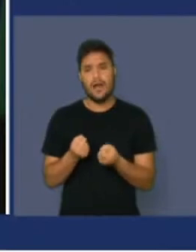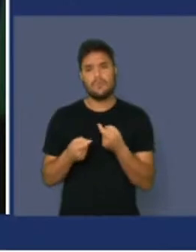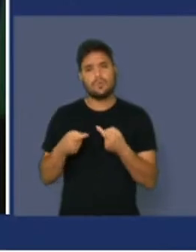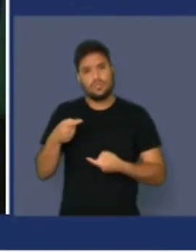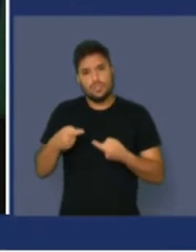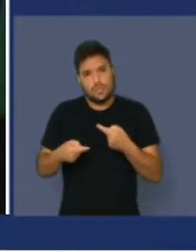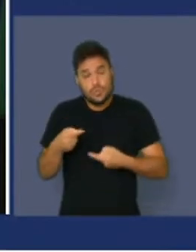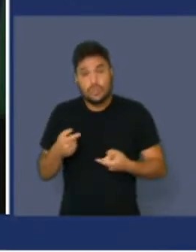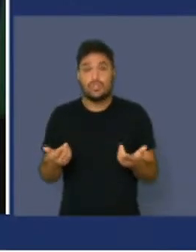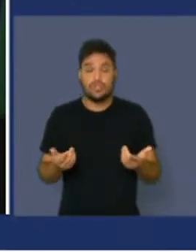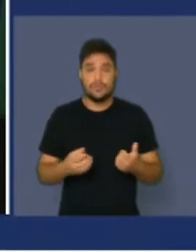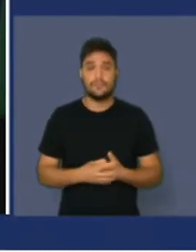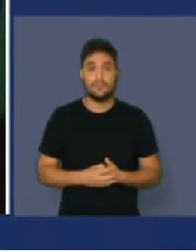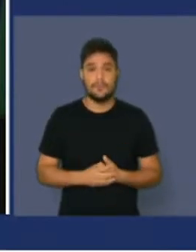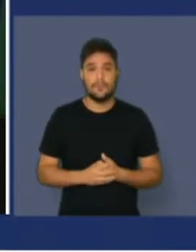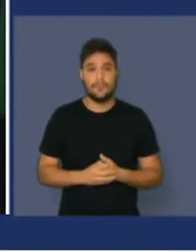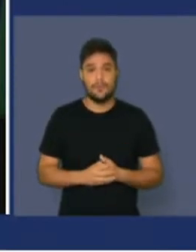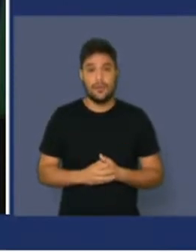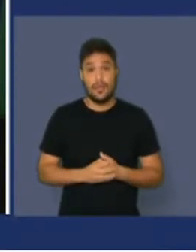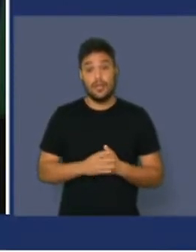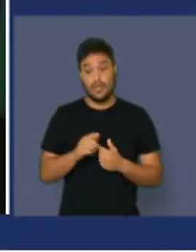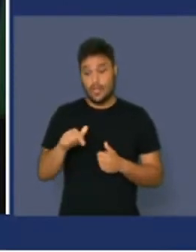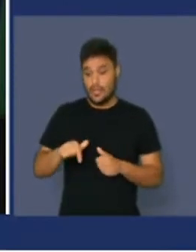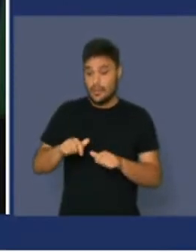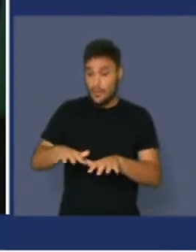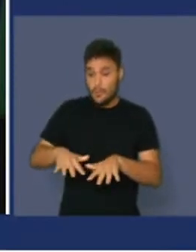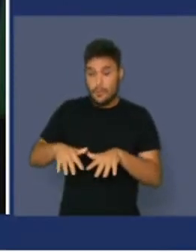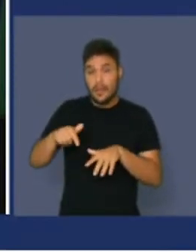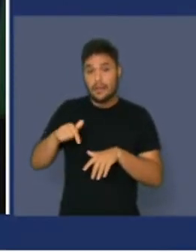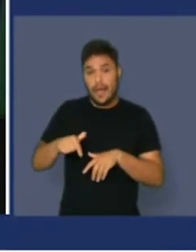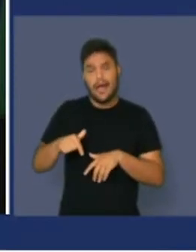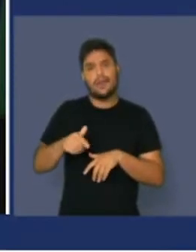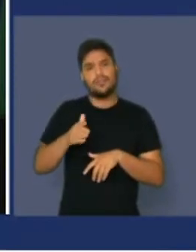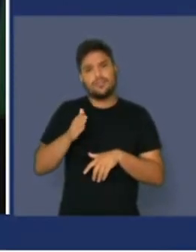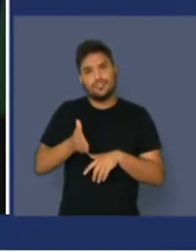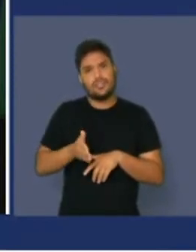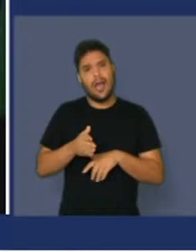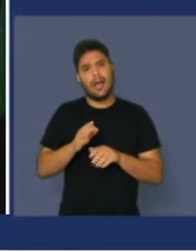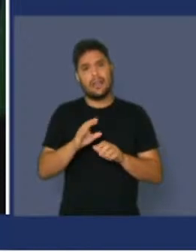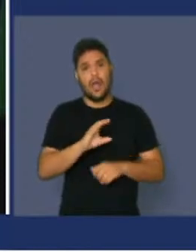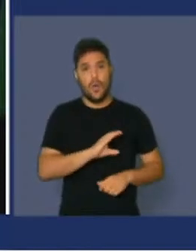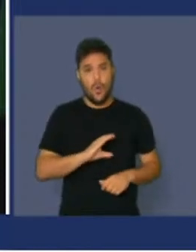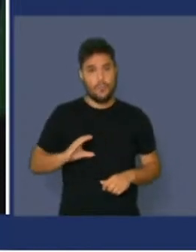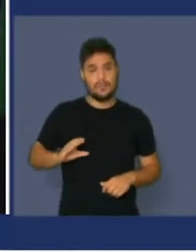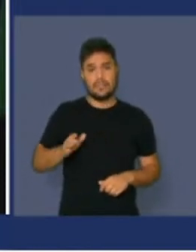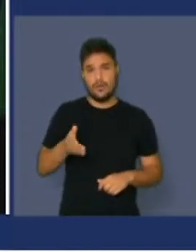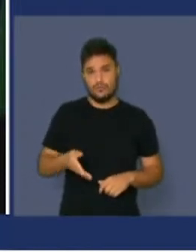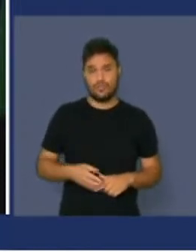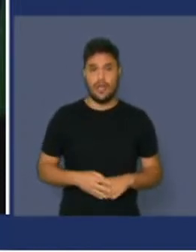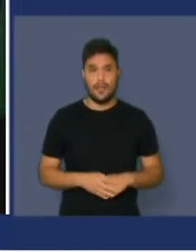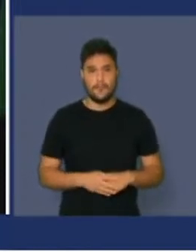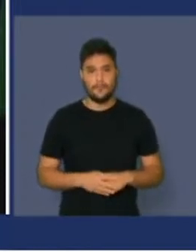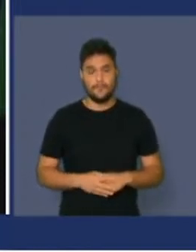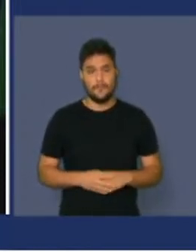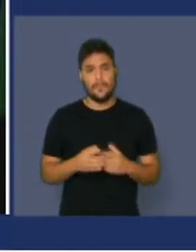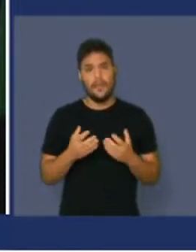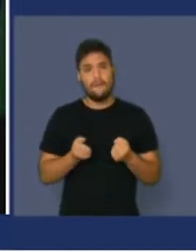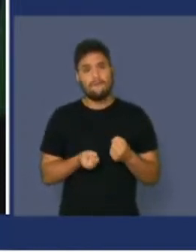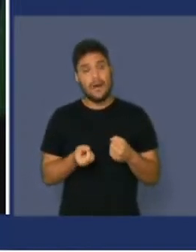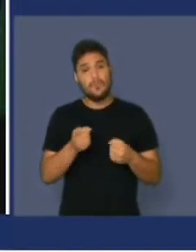EM PLENÁRIO. ELE JÁ VEIO DE UMA COMISSÃO, VAMOS DEVOLVER, VAMOS DAR GARANTIA DE EMPREGO É O QUE A GENTE MAIS PRECISA NESSE MOMENTO E AGORA... DAQUI A POUCO, VAI TER GENTE